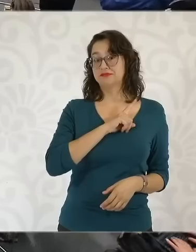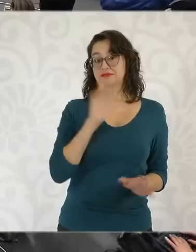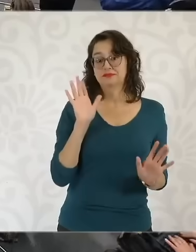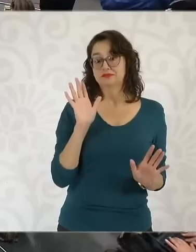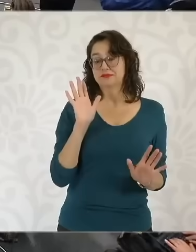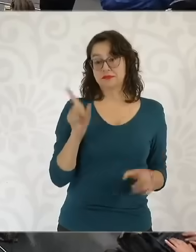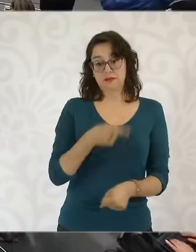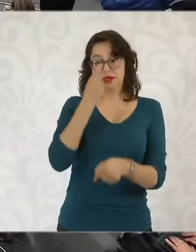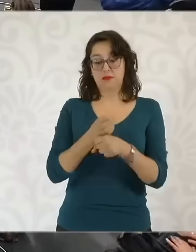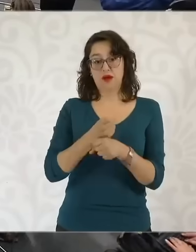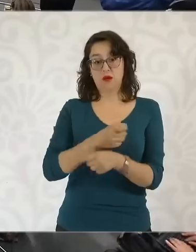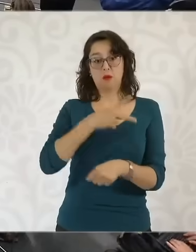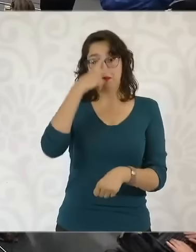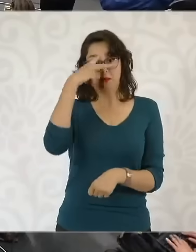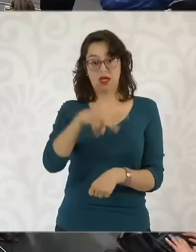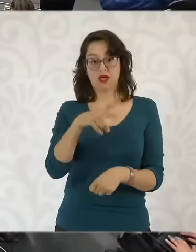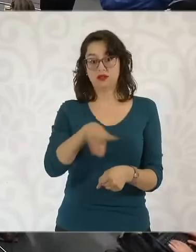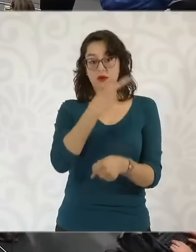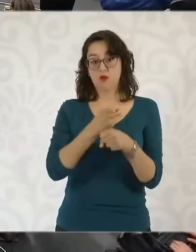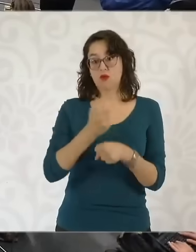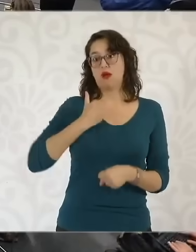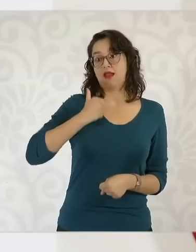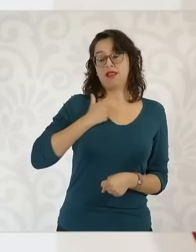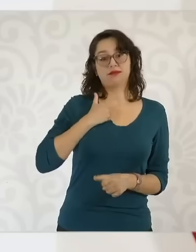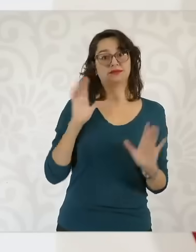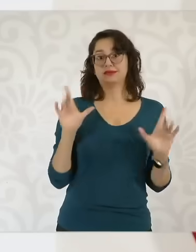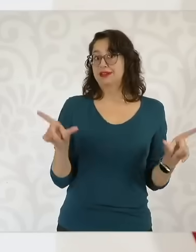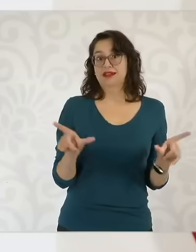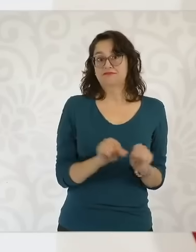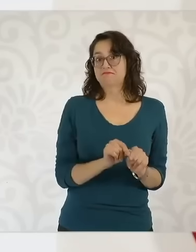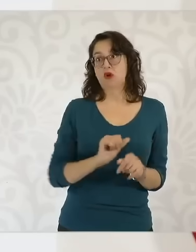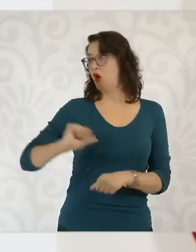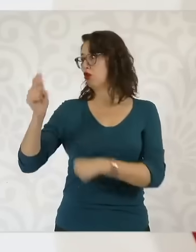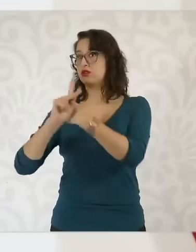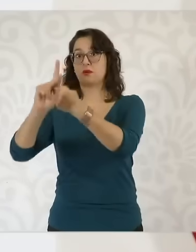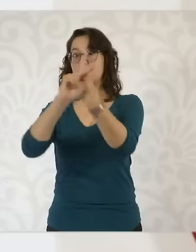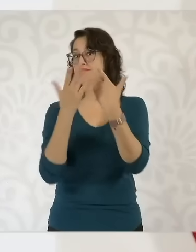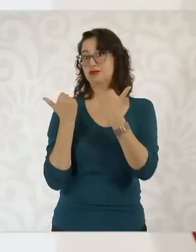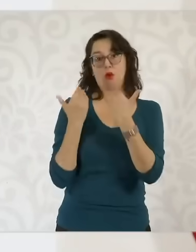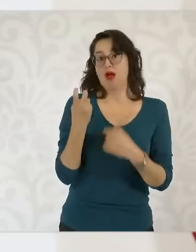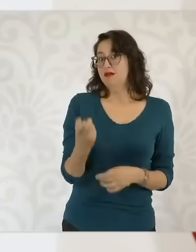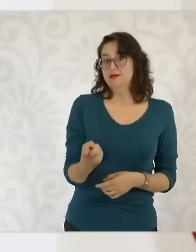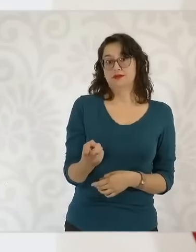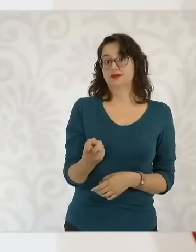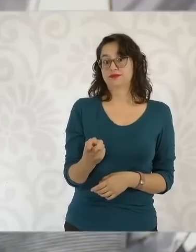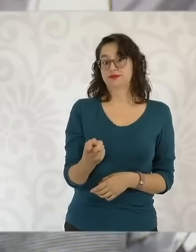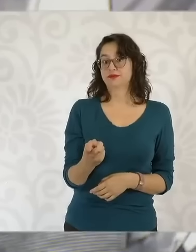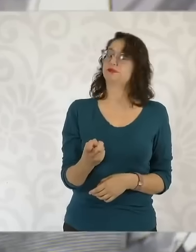esto y después se le extendió al Canadá. Eh, el que no haya habido aumento de ese 25% que llevamos